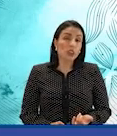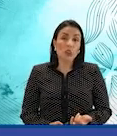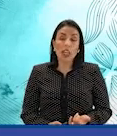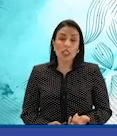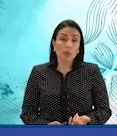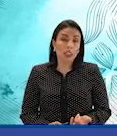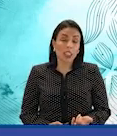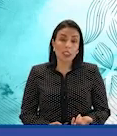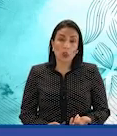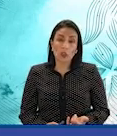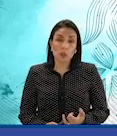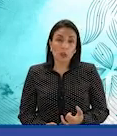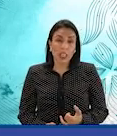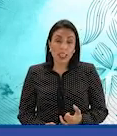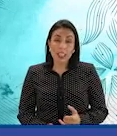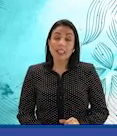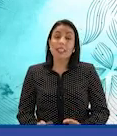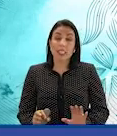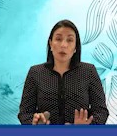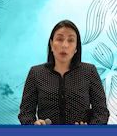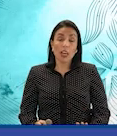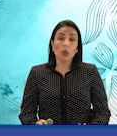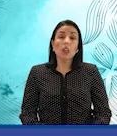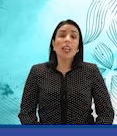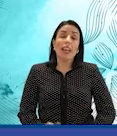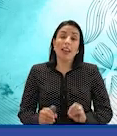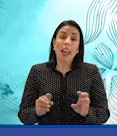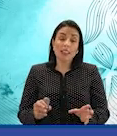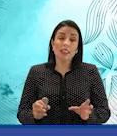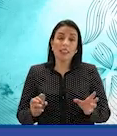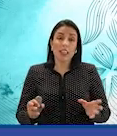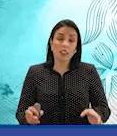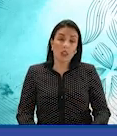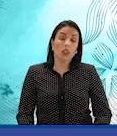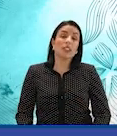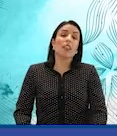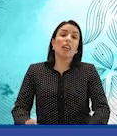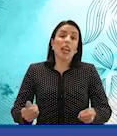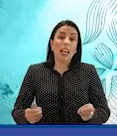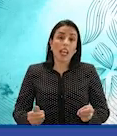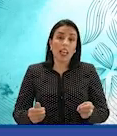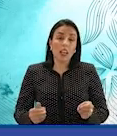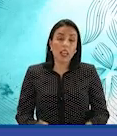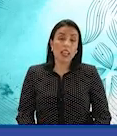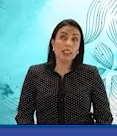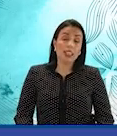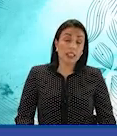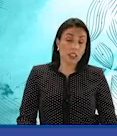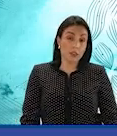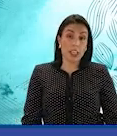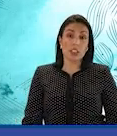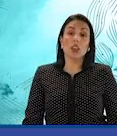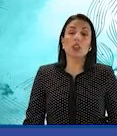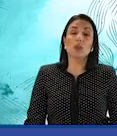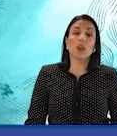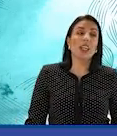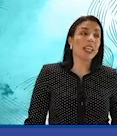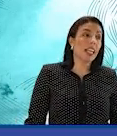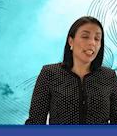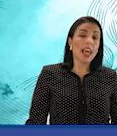todas las partidas correspondientes. Sin embargo, en las indicaciones en la certificación del Bloque de legalidad